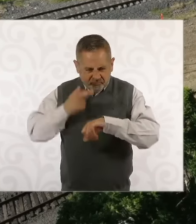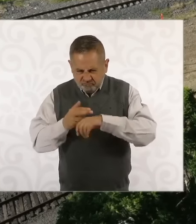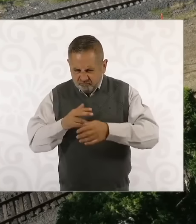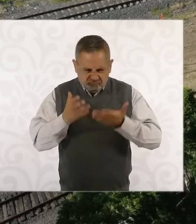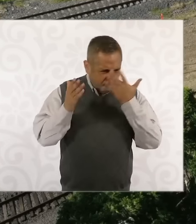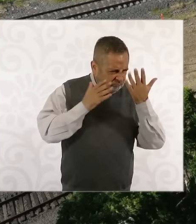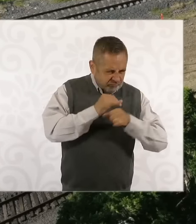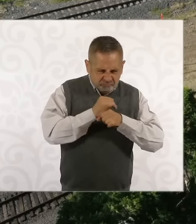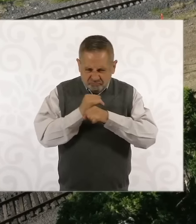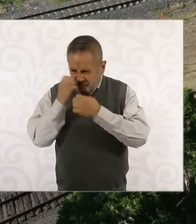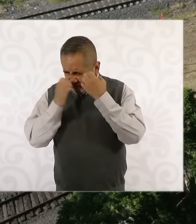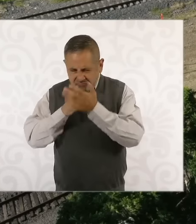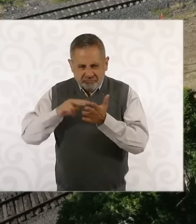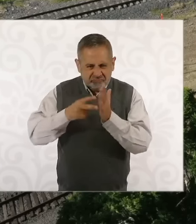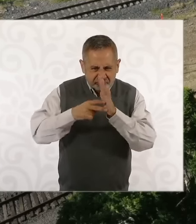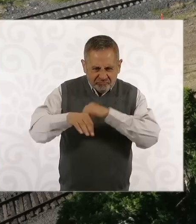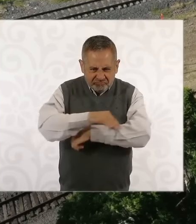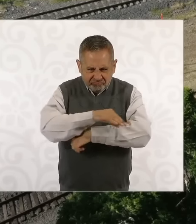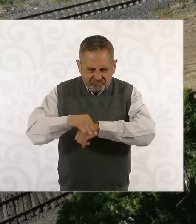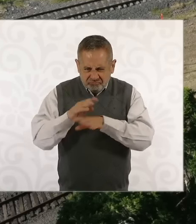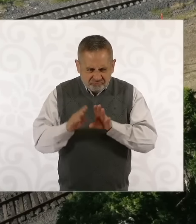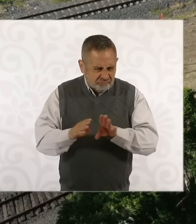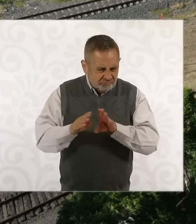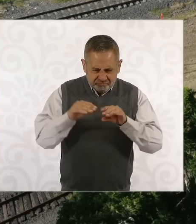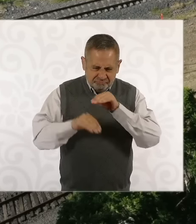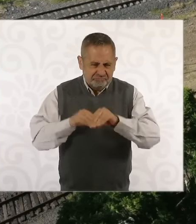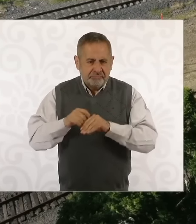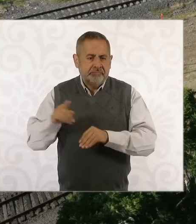la Secretaría de Infraestructura, Comunicaciones y Transportes y la Agencia estamos haciendo los